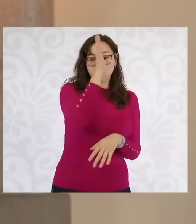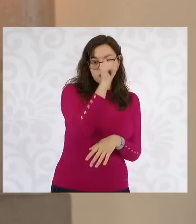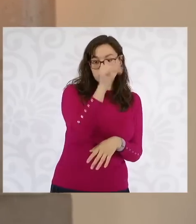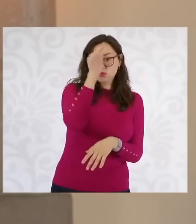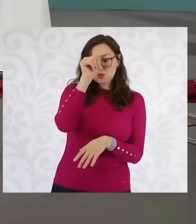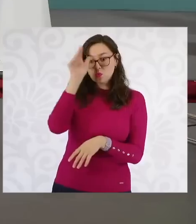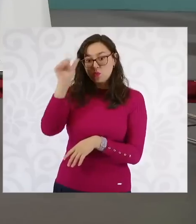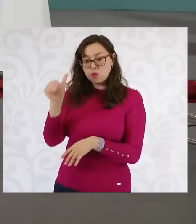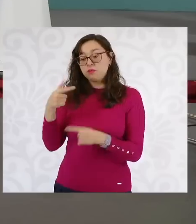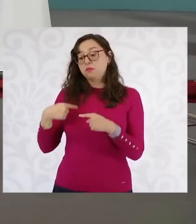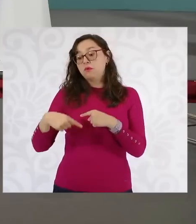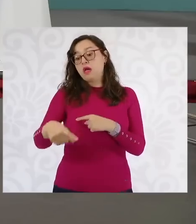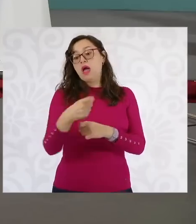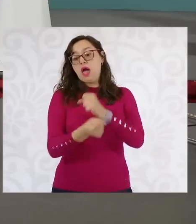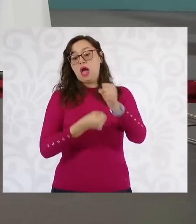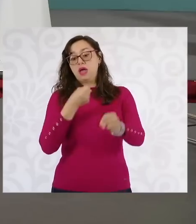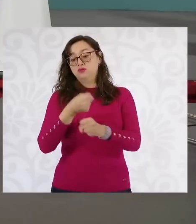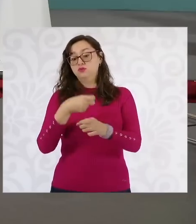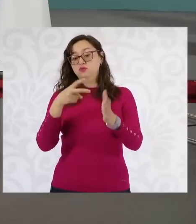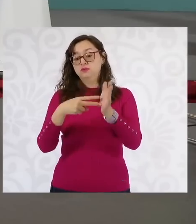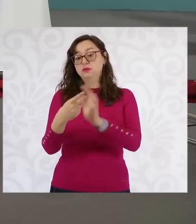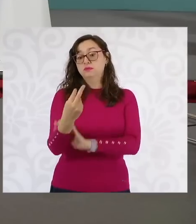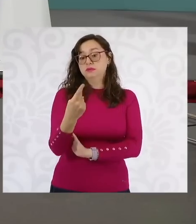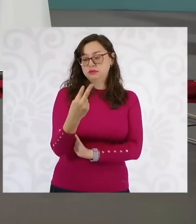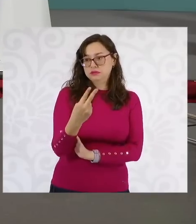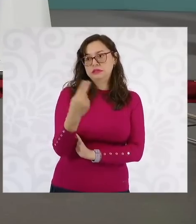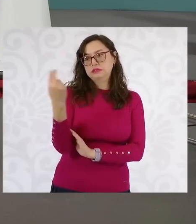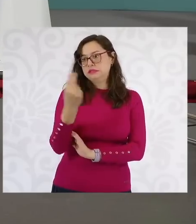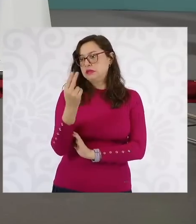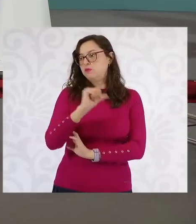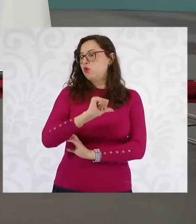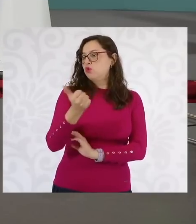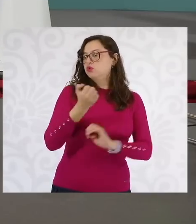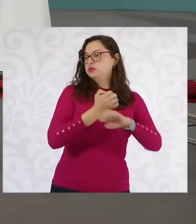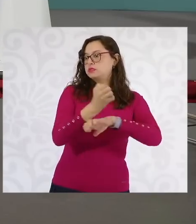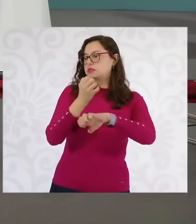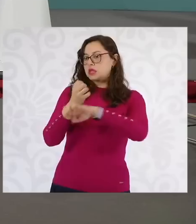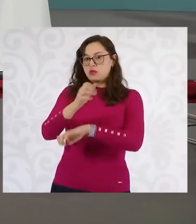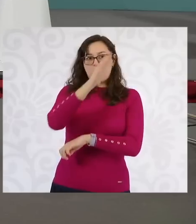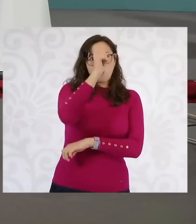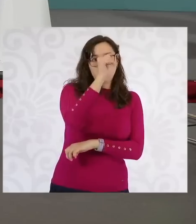año por lo menos firmar un tanto más de convenios con diferentes entidades federativas si no es que